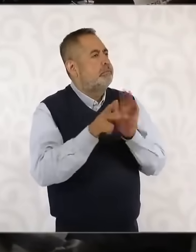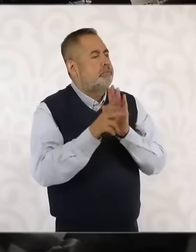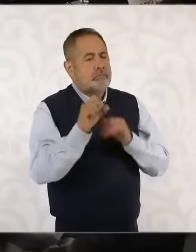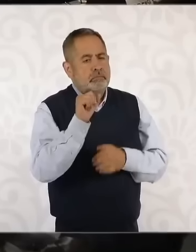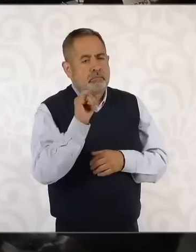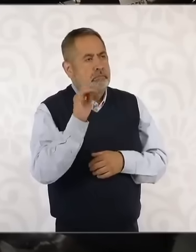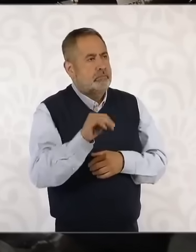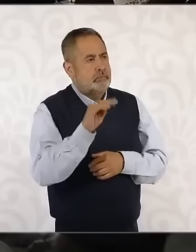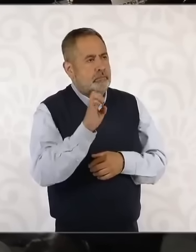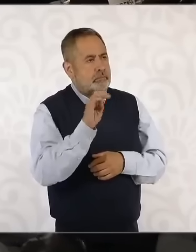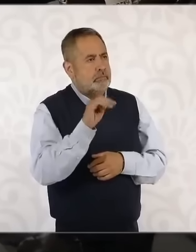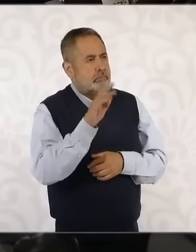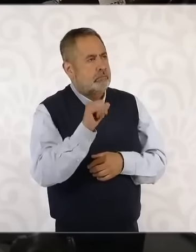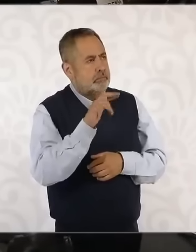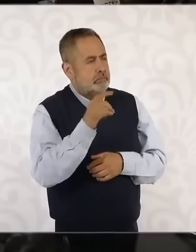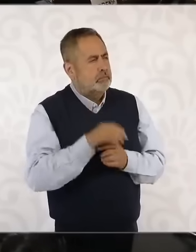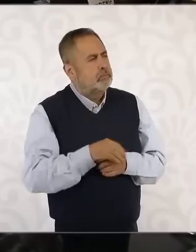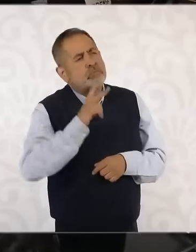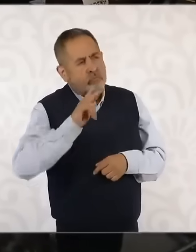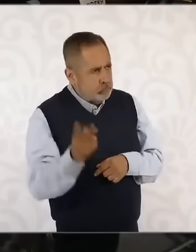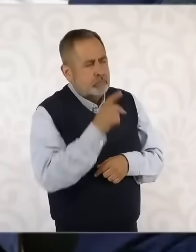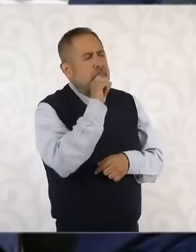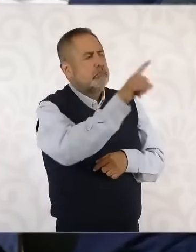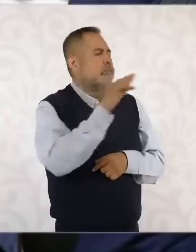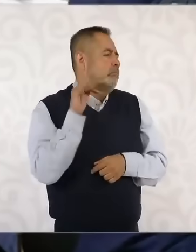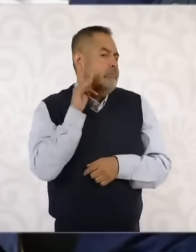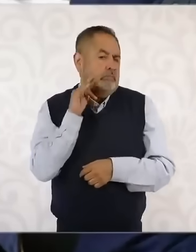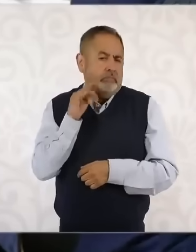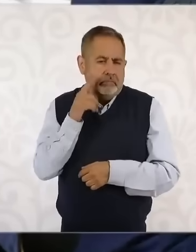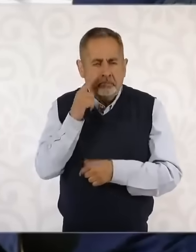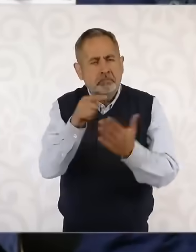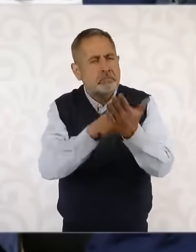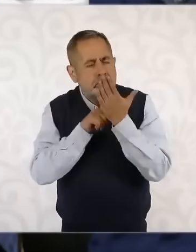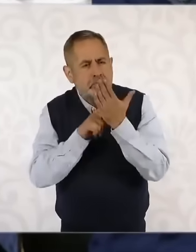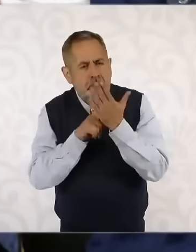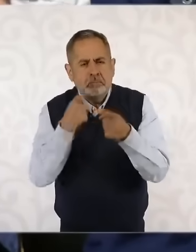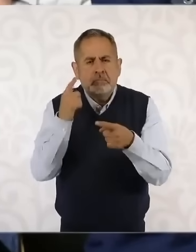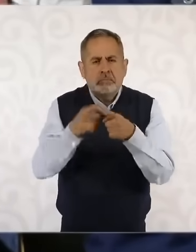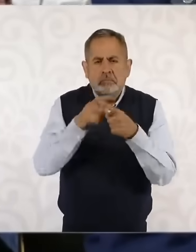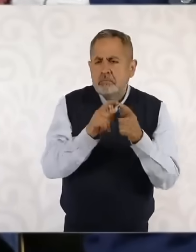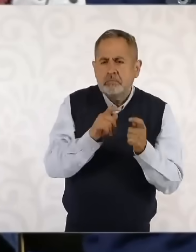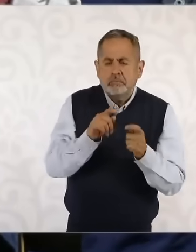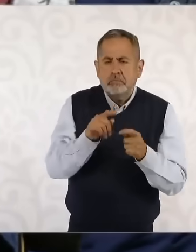retomar el lo de el fiscal. E ya acaba de mostrar quién se va a quedar en la consejería jurídica.